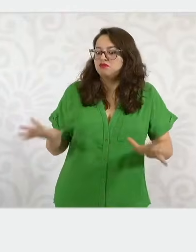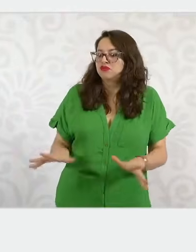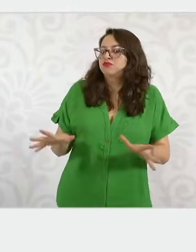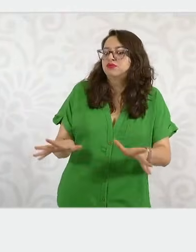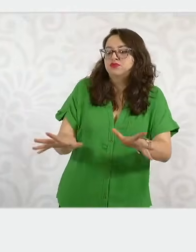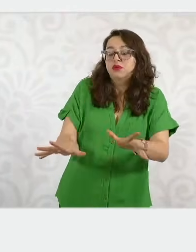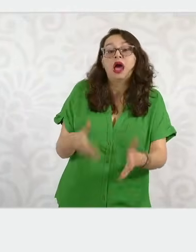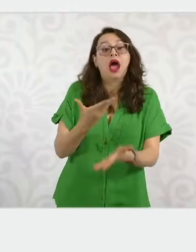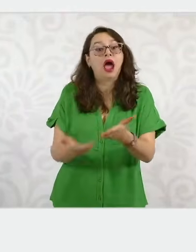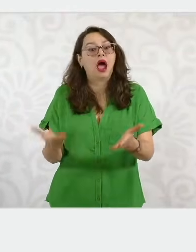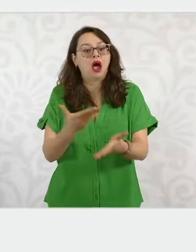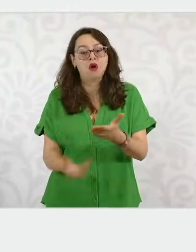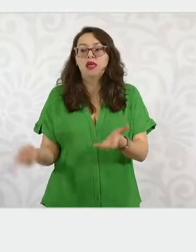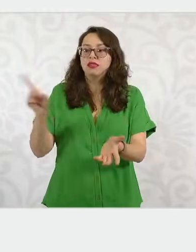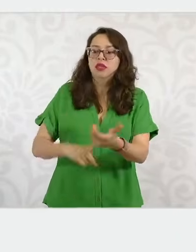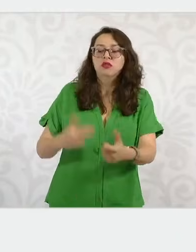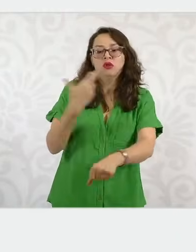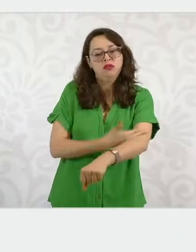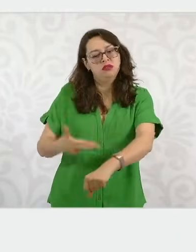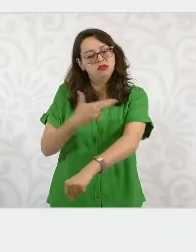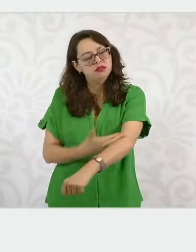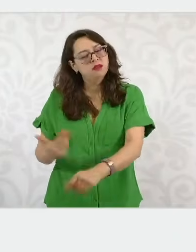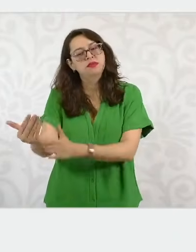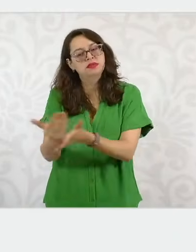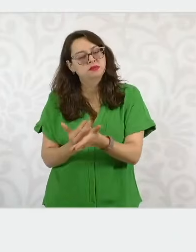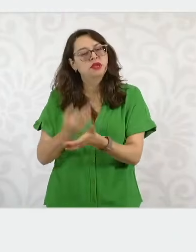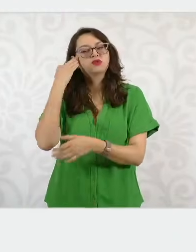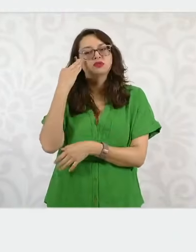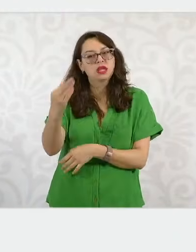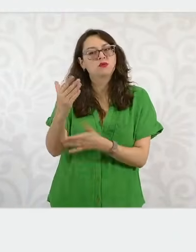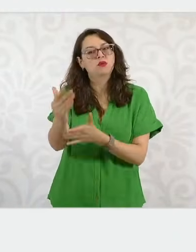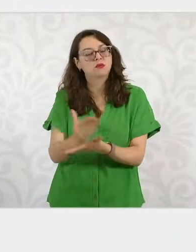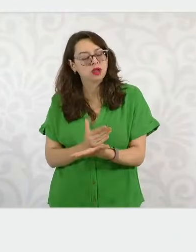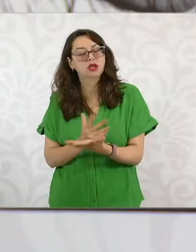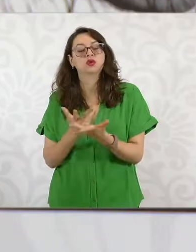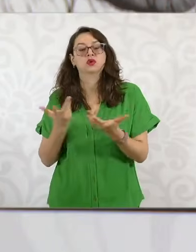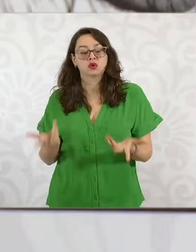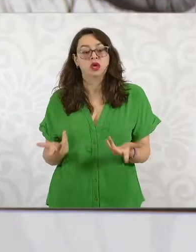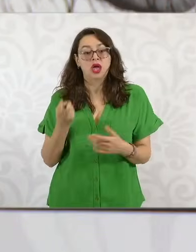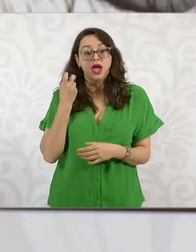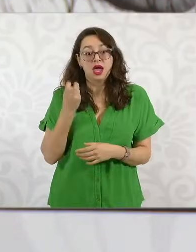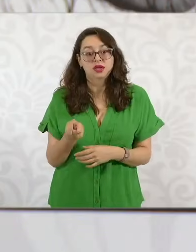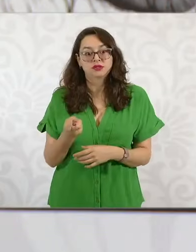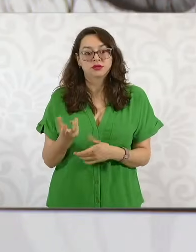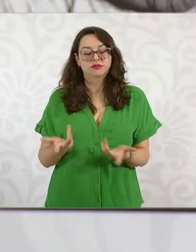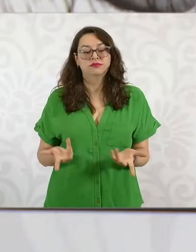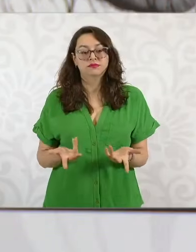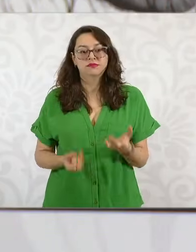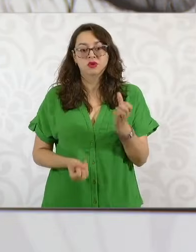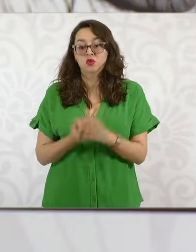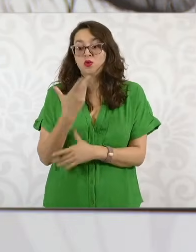es en reducir tiempos. reducir trámites que eh eso porque cualquier nuevo medicamento requiere